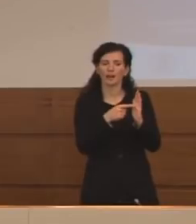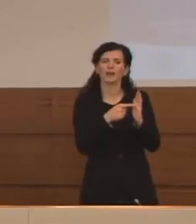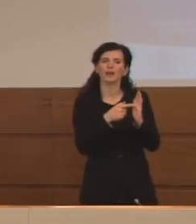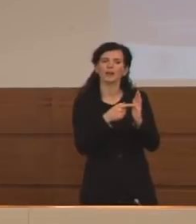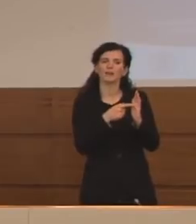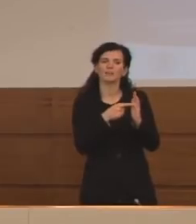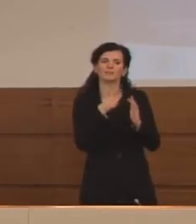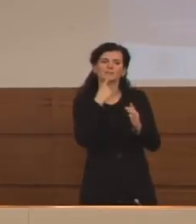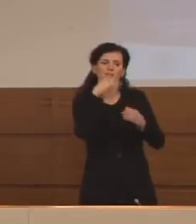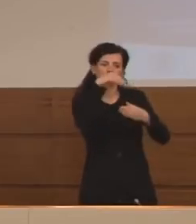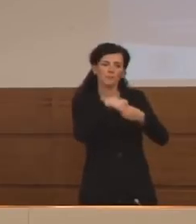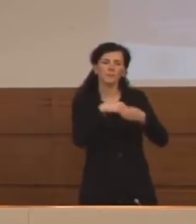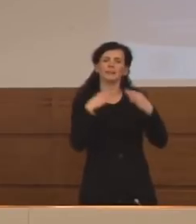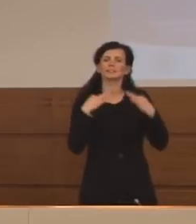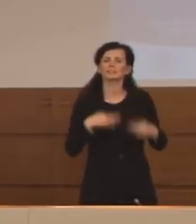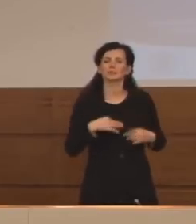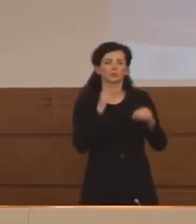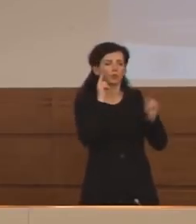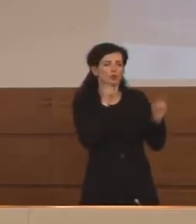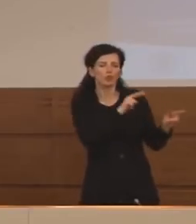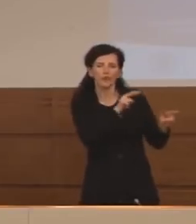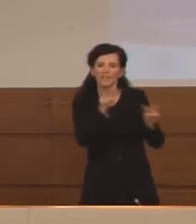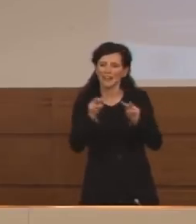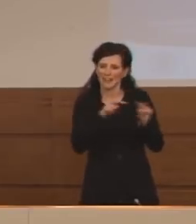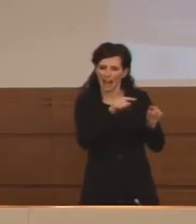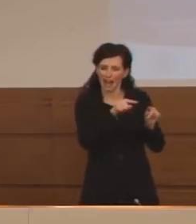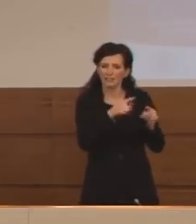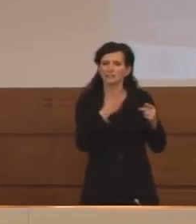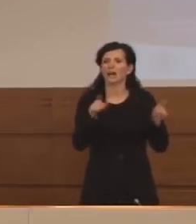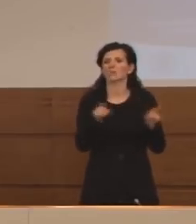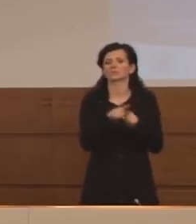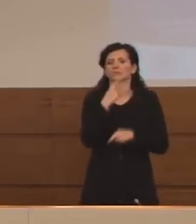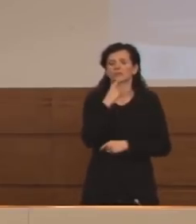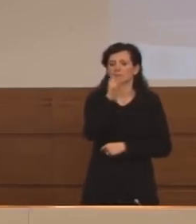anche però del numero dei casi, del numero degli asintomatici...